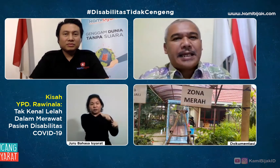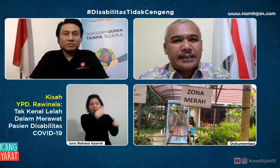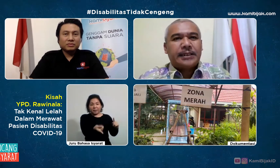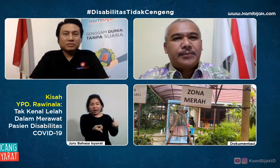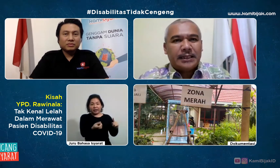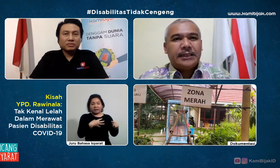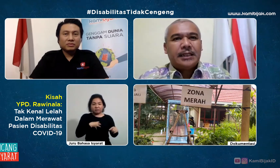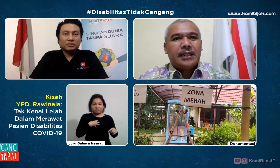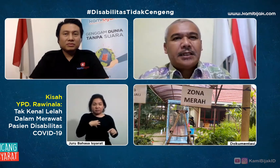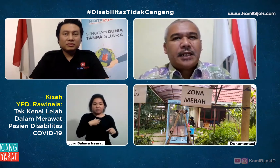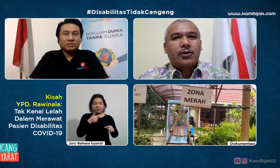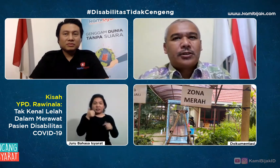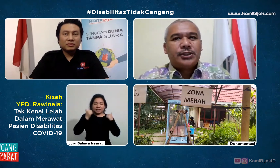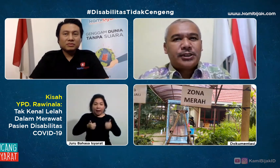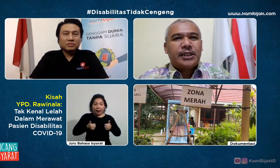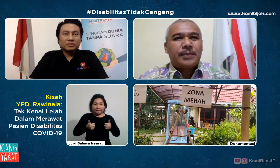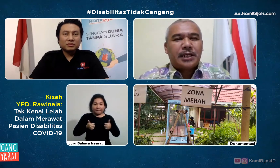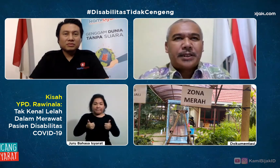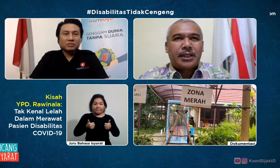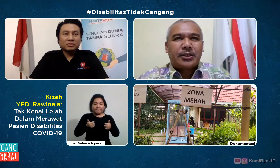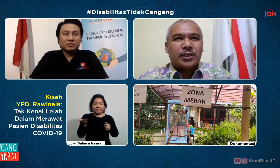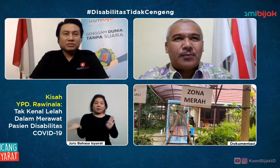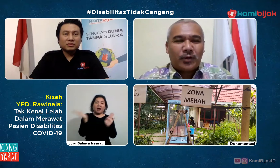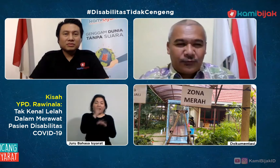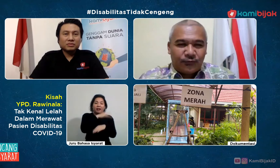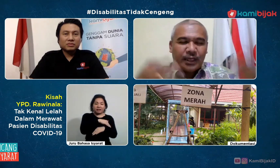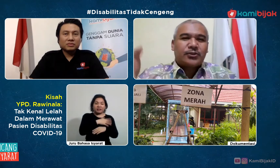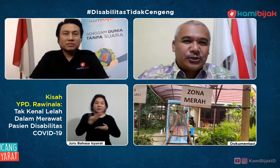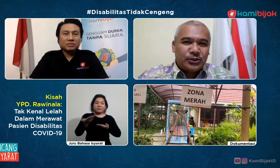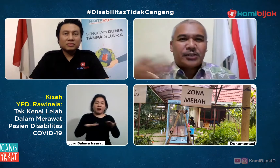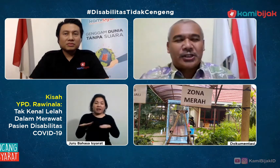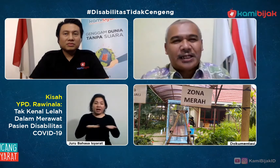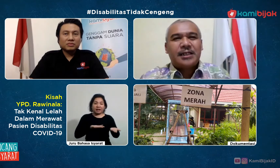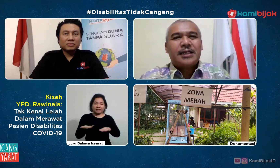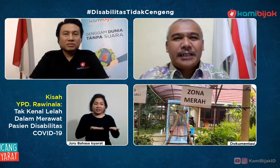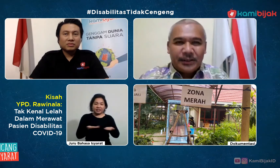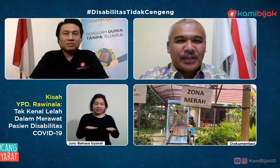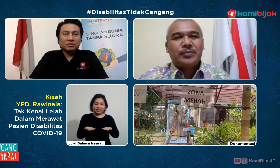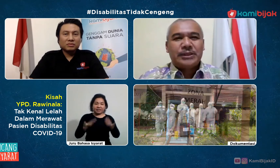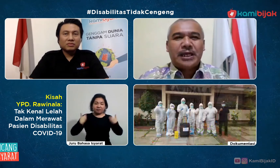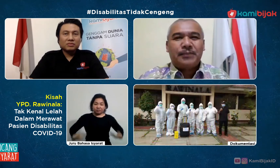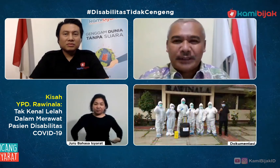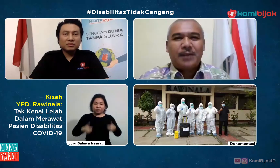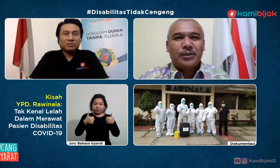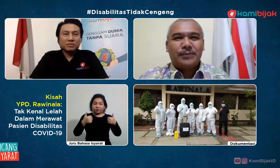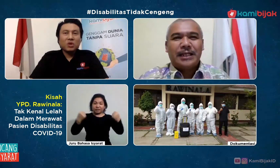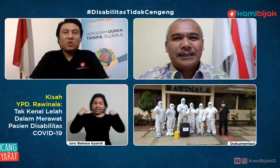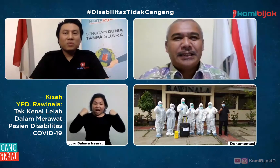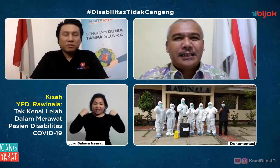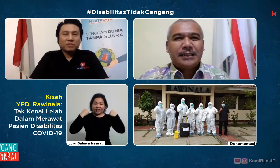melayani kembali dan kondisi yang benar-benar sudah mulai press kondisi yang segar ini baru bisa bergabung kembali.